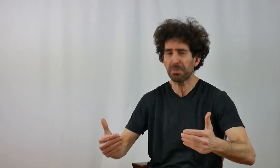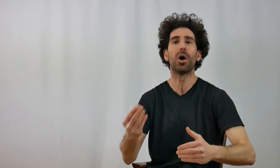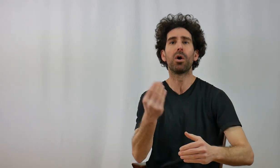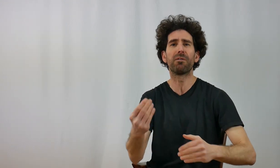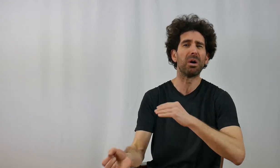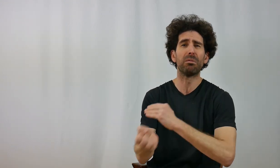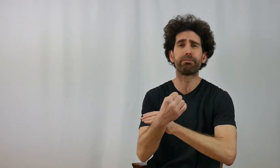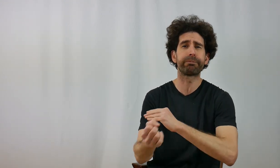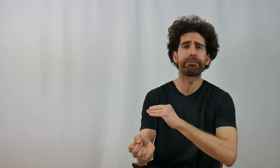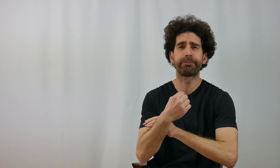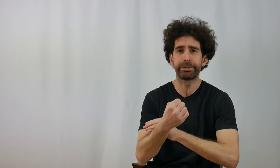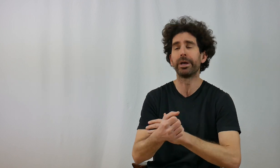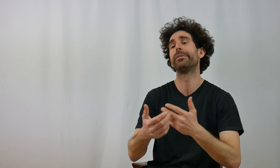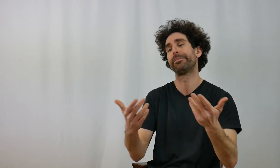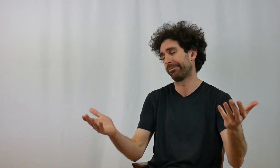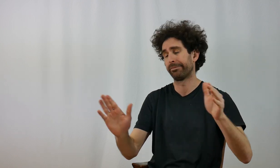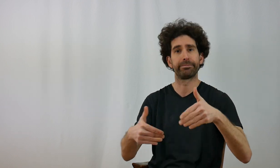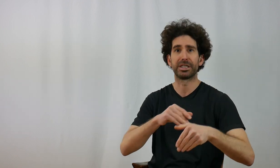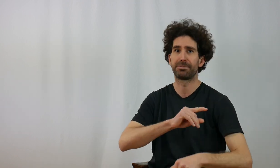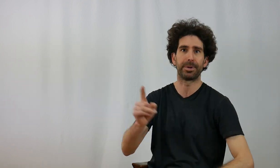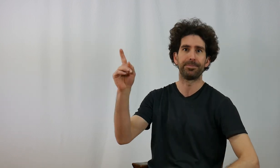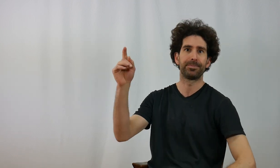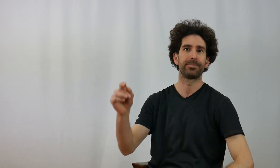Les enfants n'en ont rien à faire, ça ne marche pas.